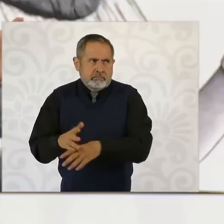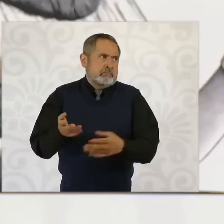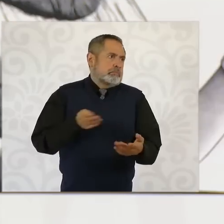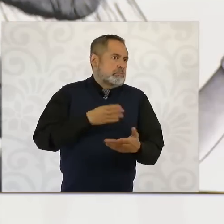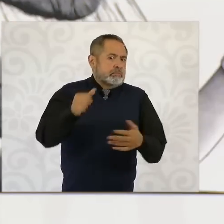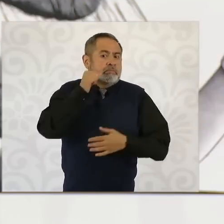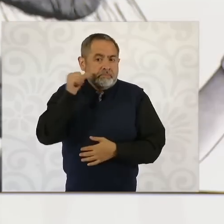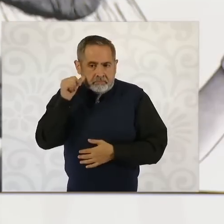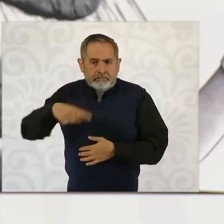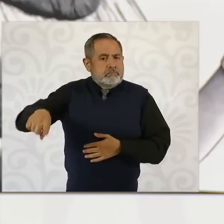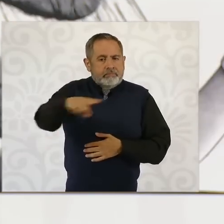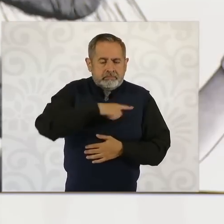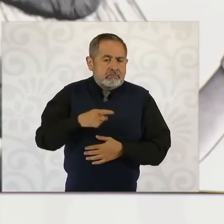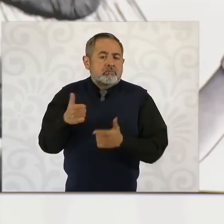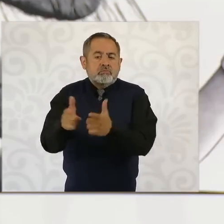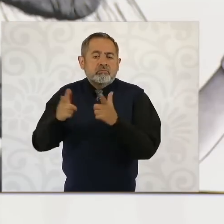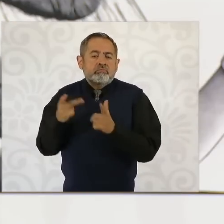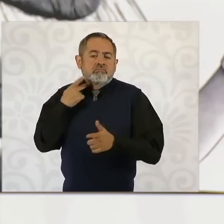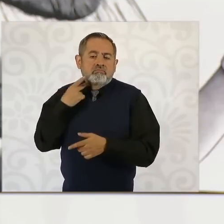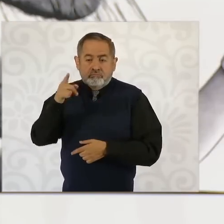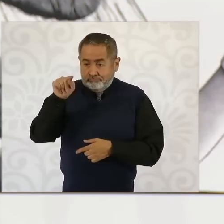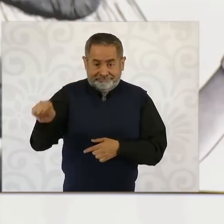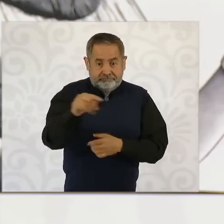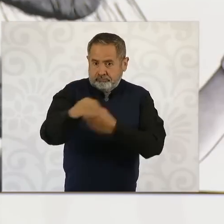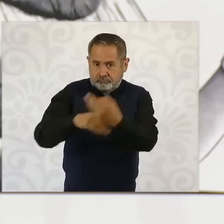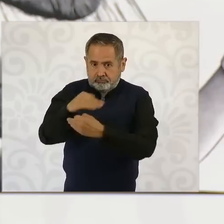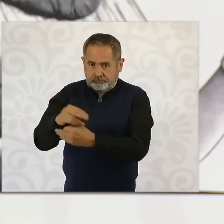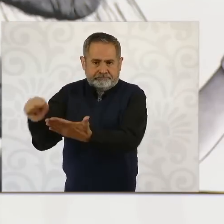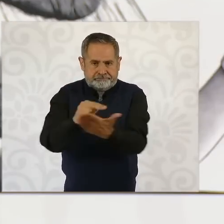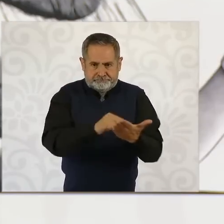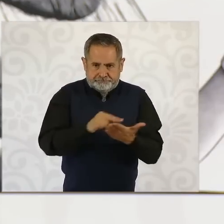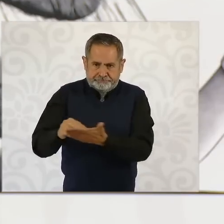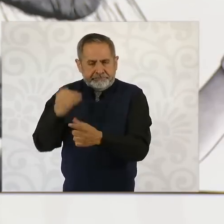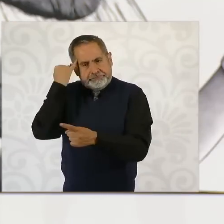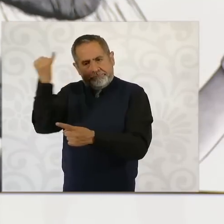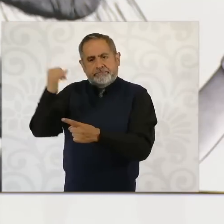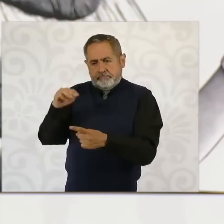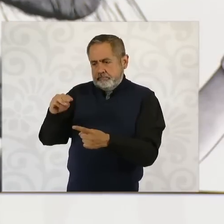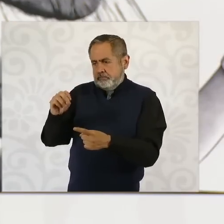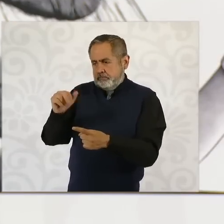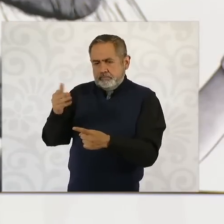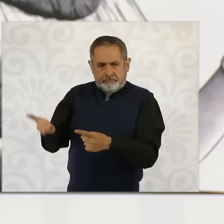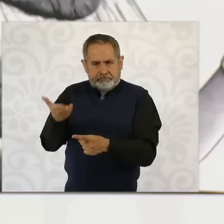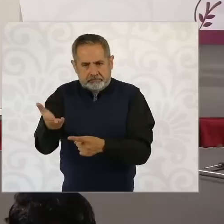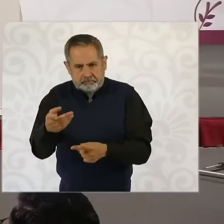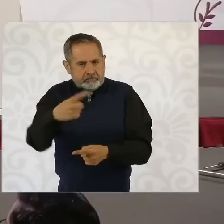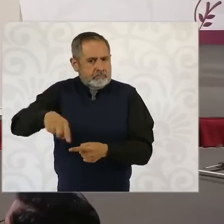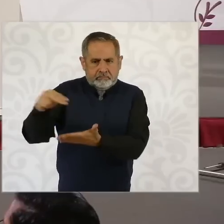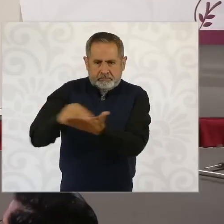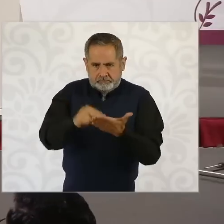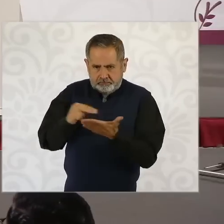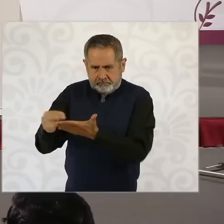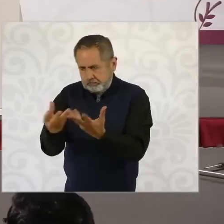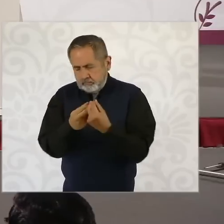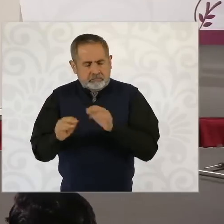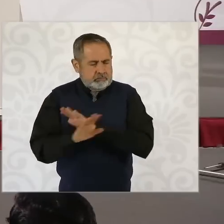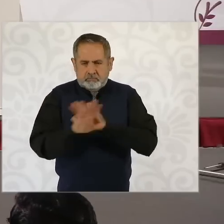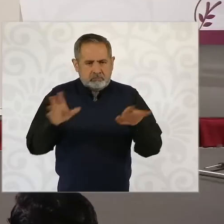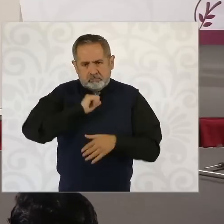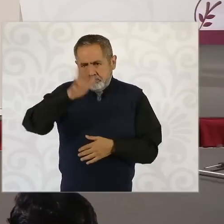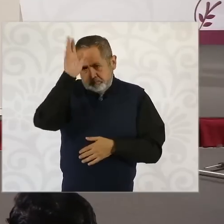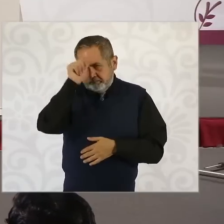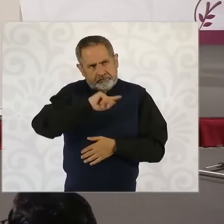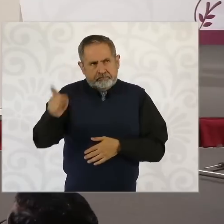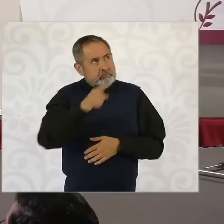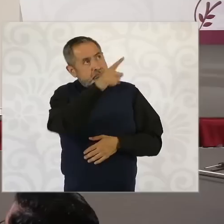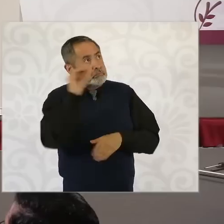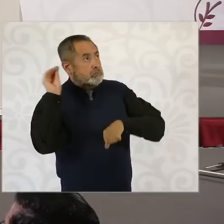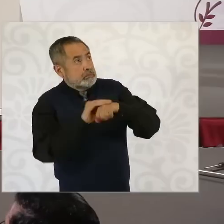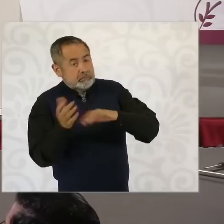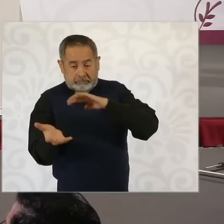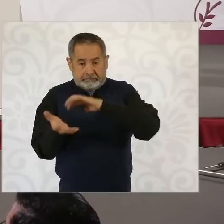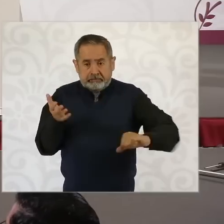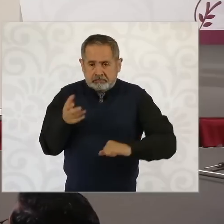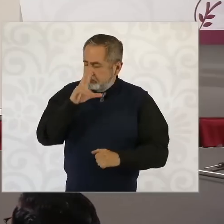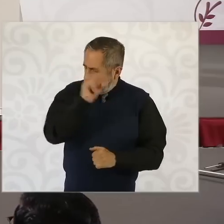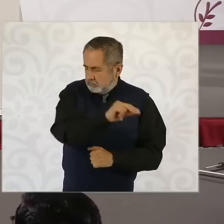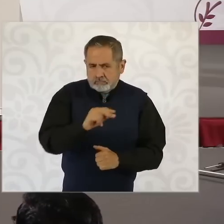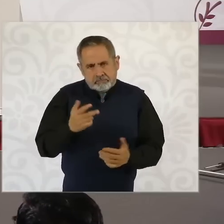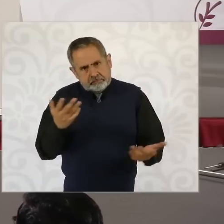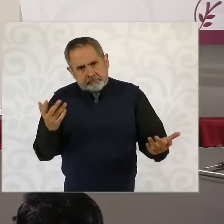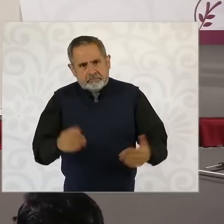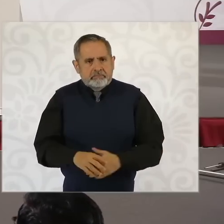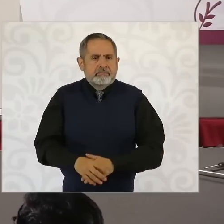si firmamos porque fue bajo iniciativa de Morena en el Senado." A ver si lo pone en el la carta